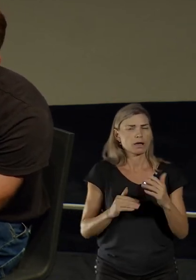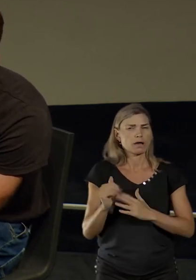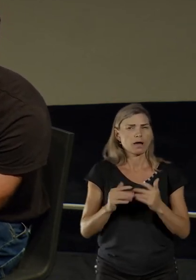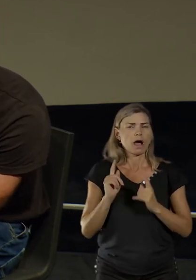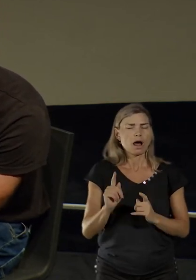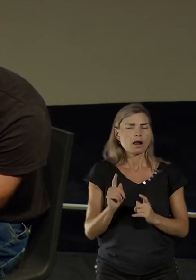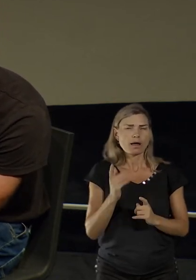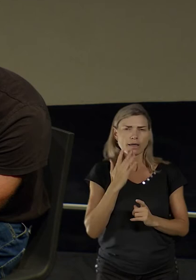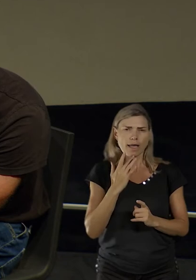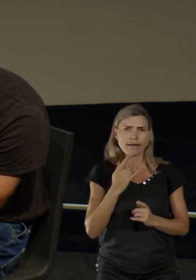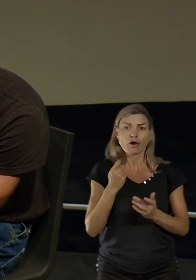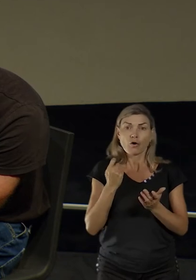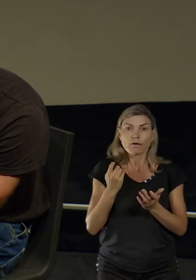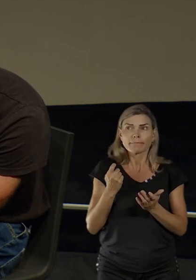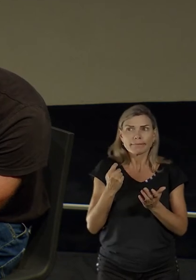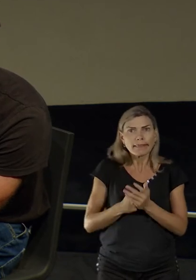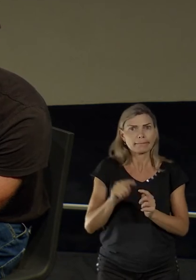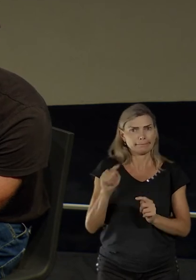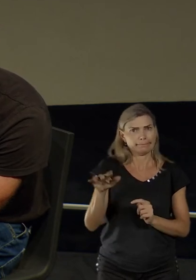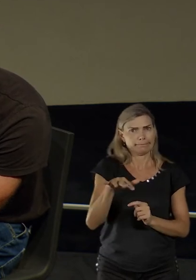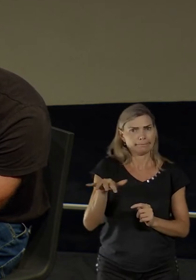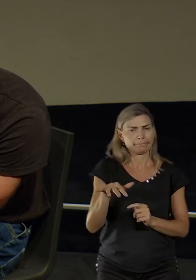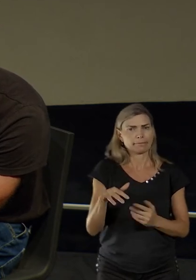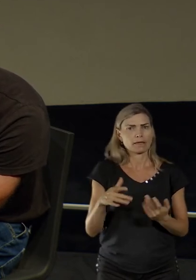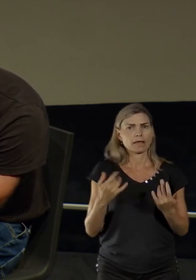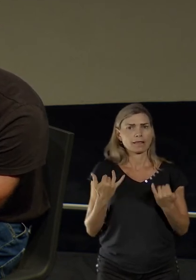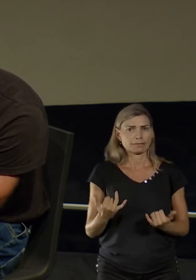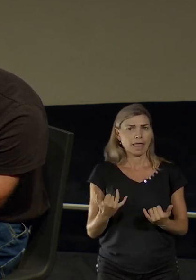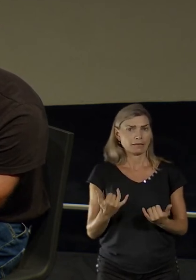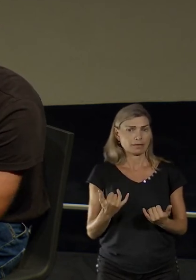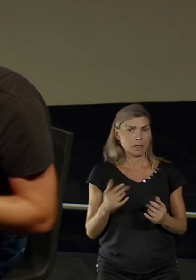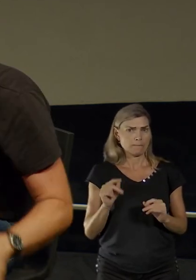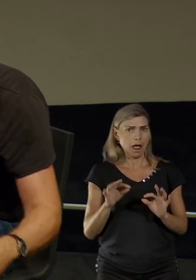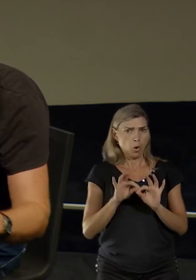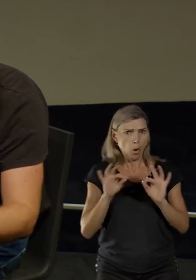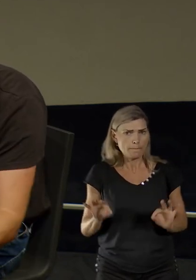který je pro to charakteristický. To znamená v podstatě to neregulovat a nechat to růst. Jako žampiony.